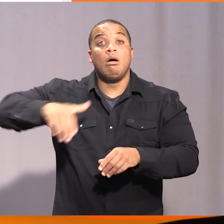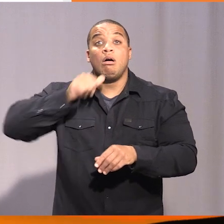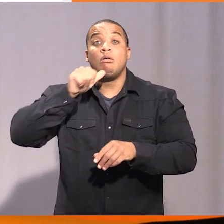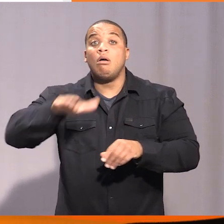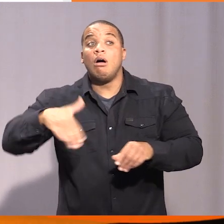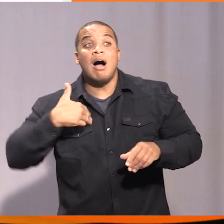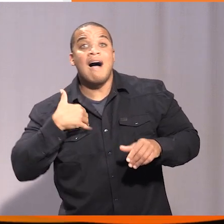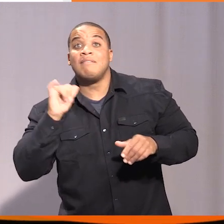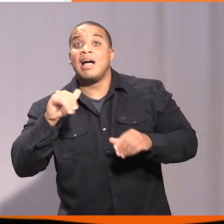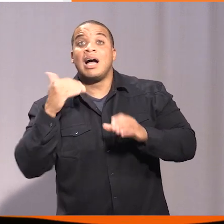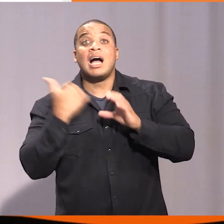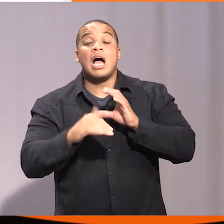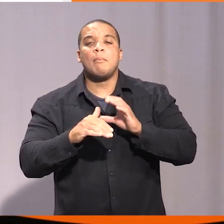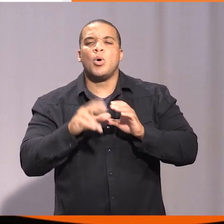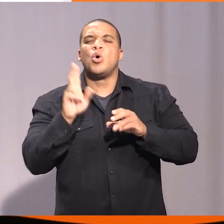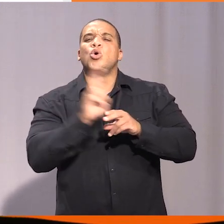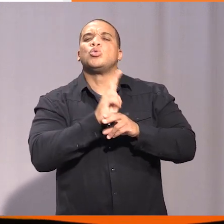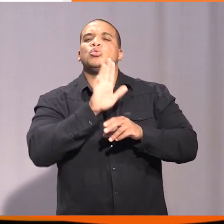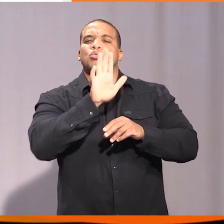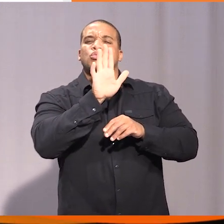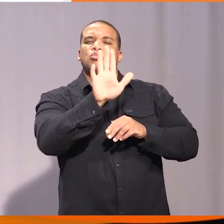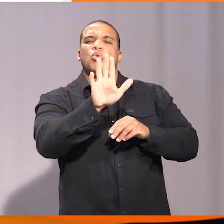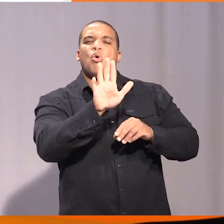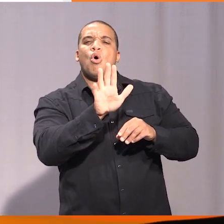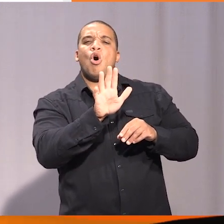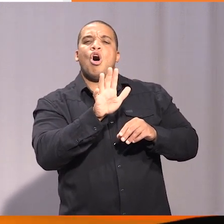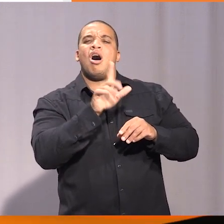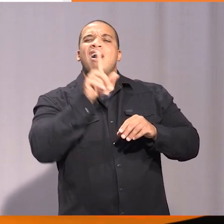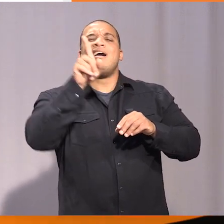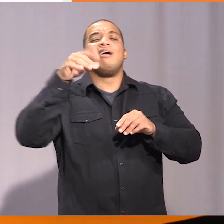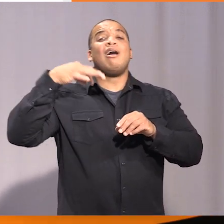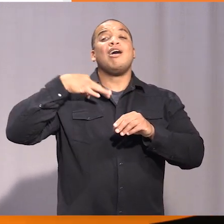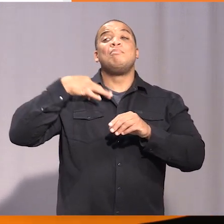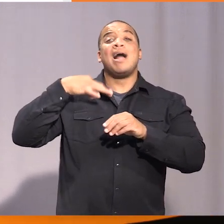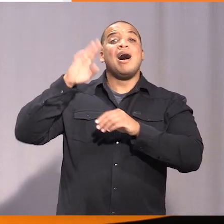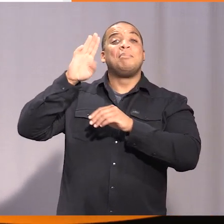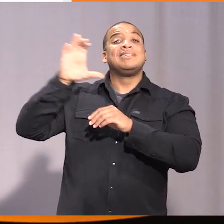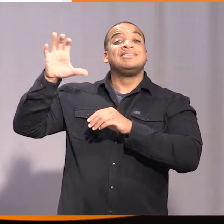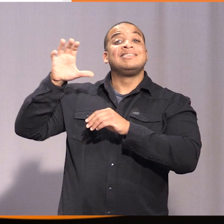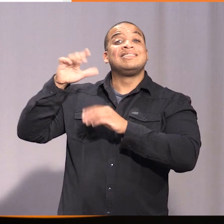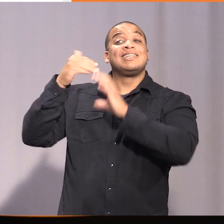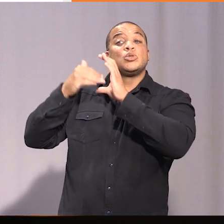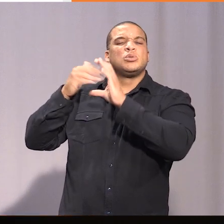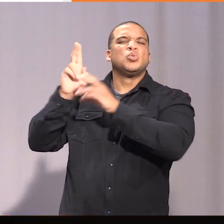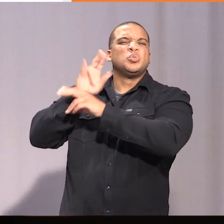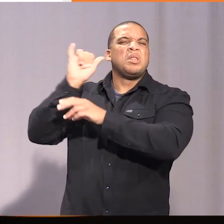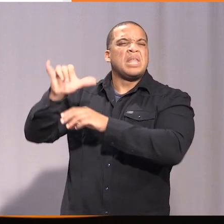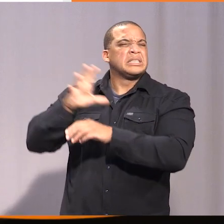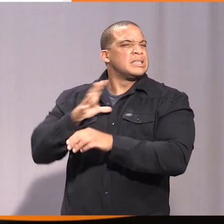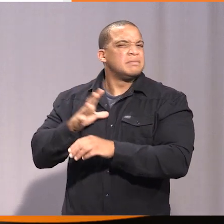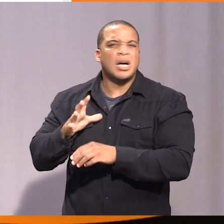electrónico con el que se matricularon a BCC.